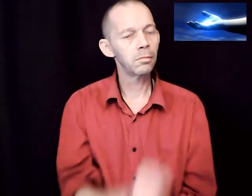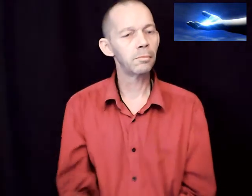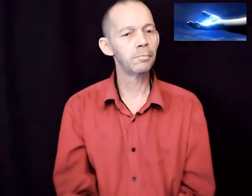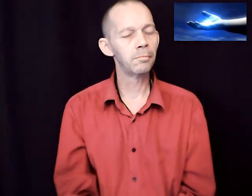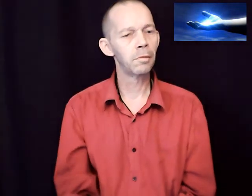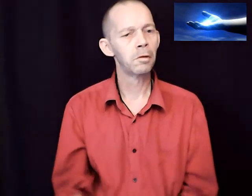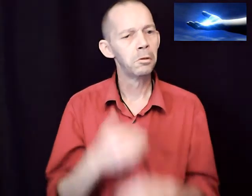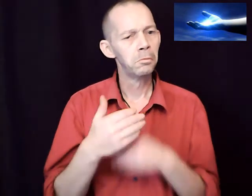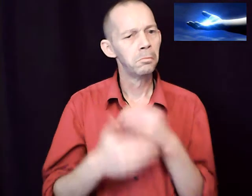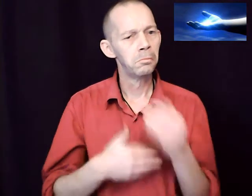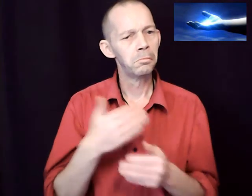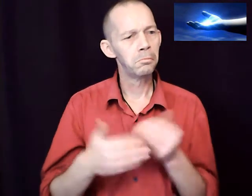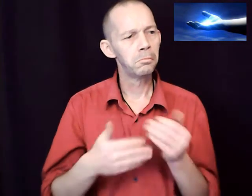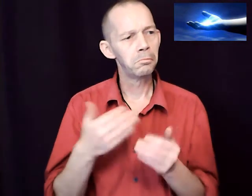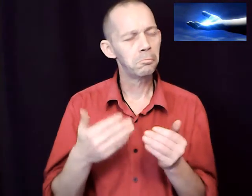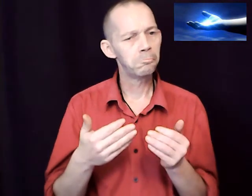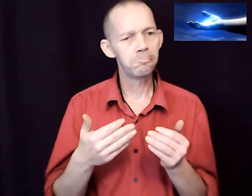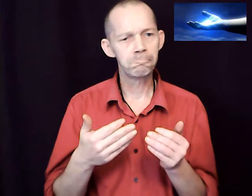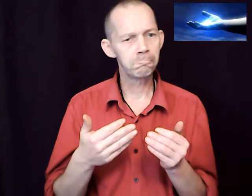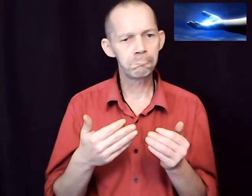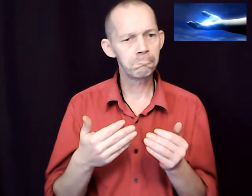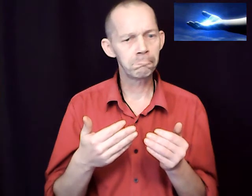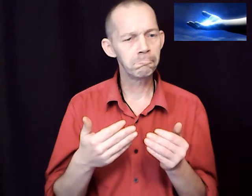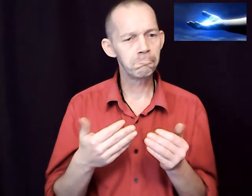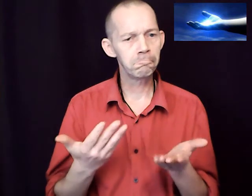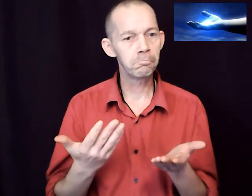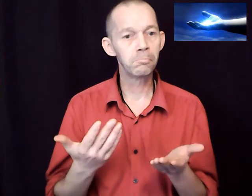Moi je croyais Petit à petit, je ne suis pas sûr..